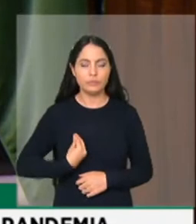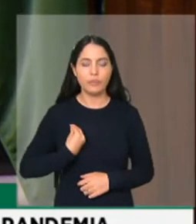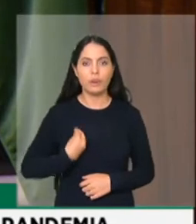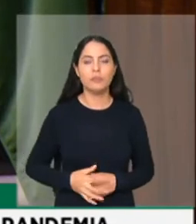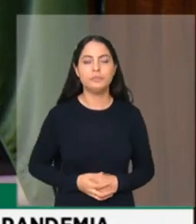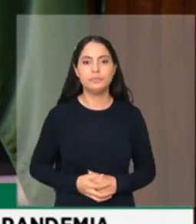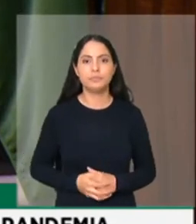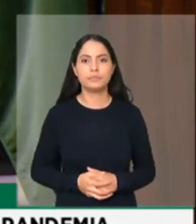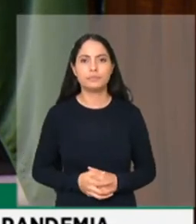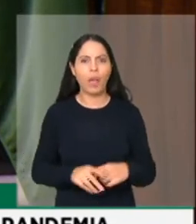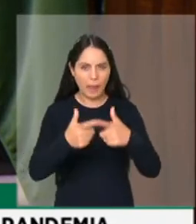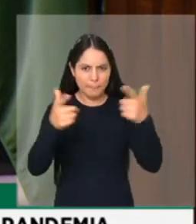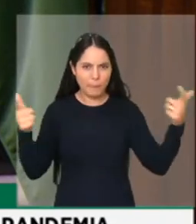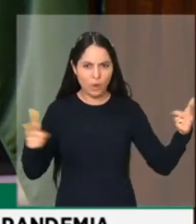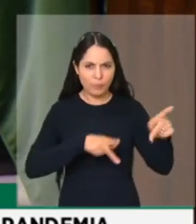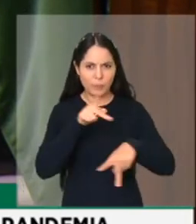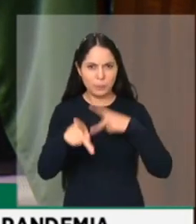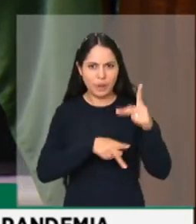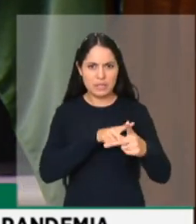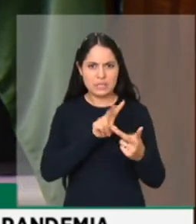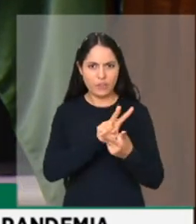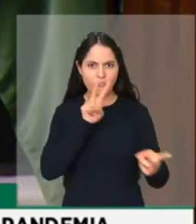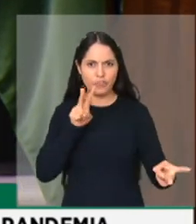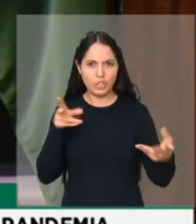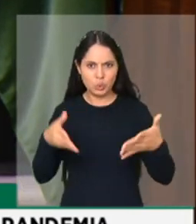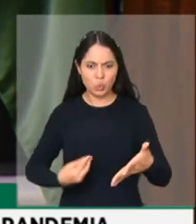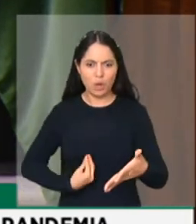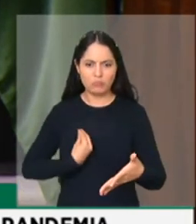GRANDE MAIORIA QUE ESTÁ NOS ACOMPANHANDO VIRTUALMENTE EU VENHO AQUI É TRIBUNA PARA